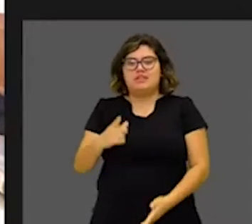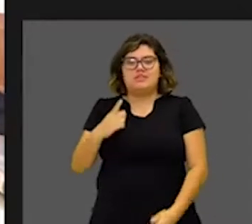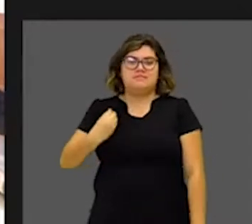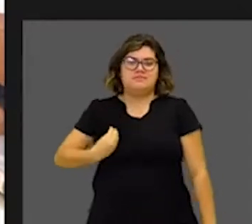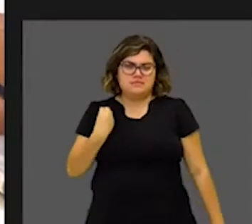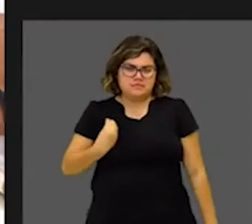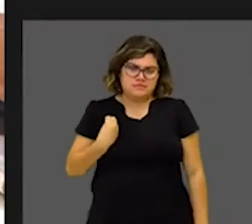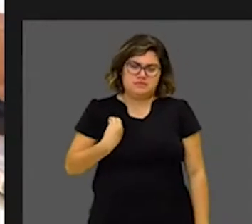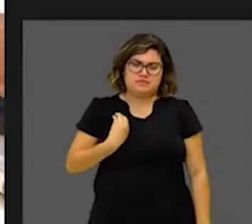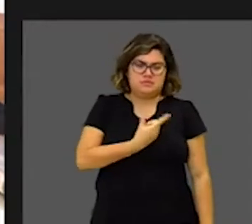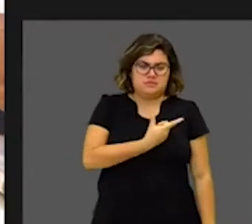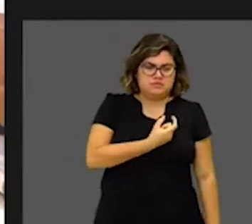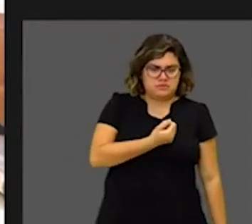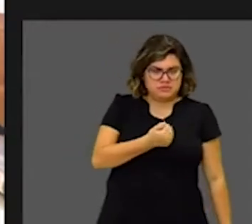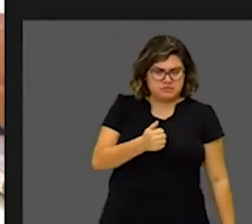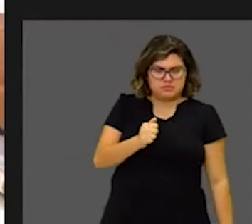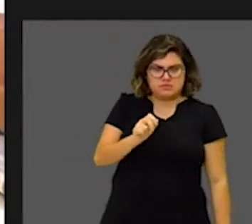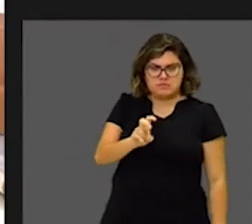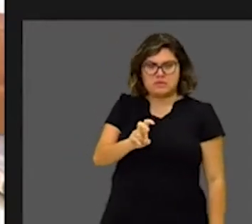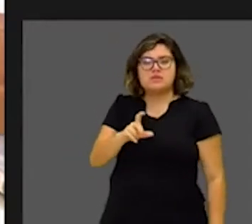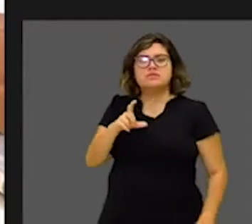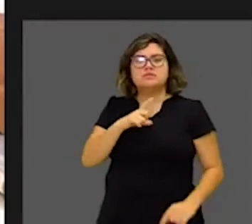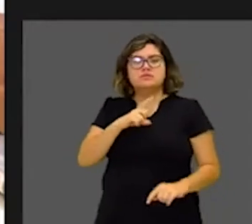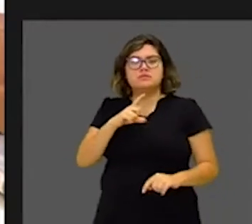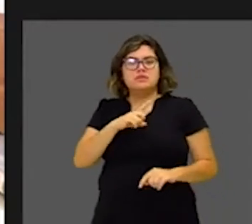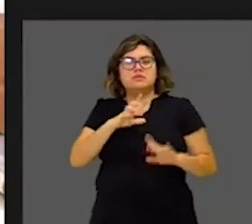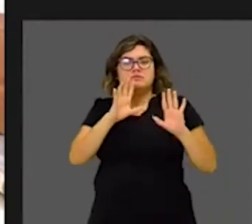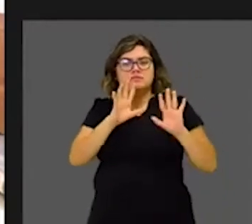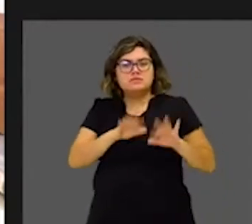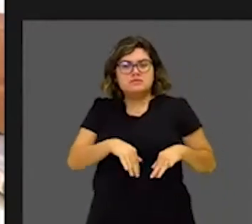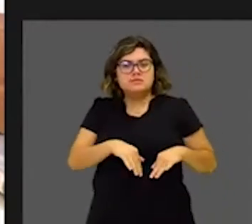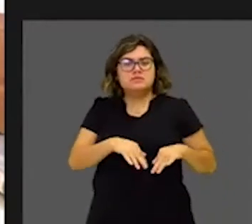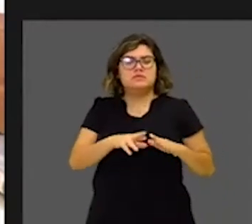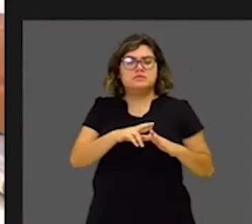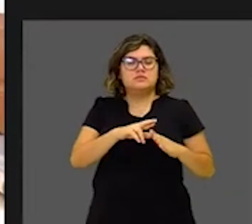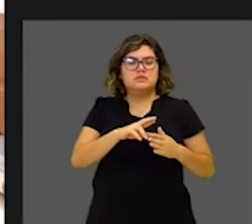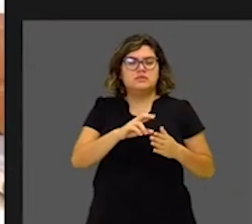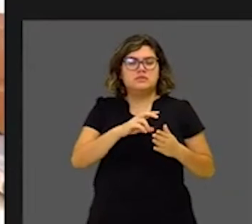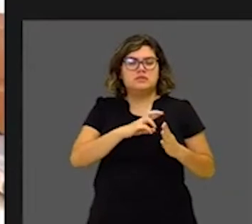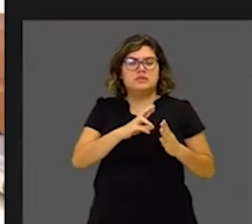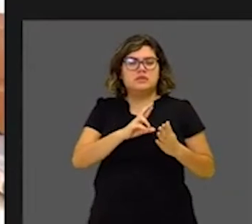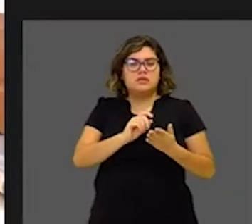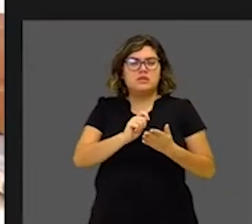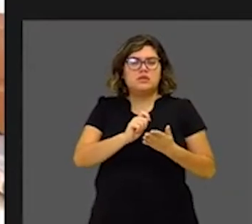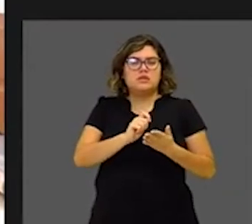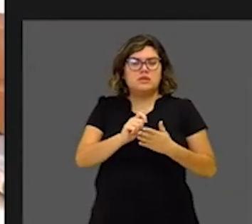2015 com o fechamento do sistema dos recursos públicos apenas uma verdadeira guerra Cruzeiro